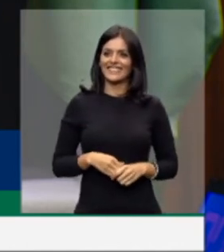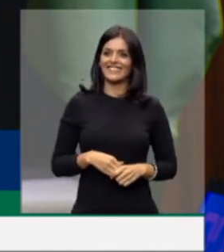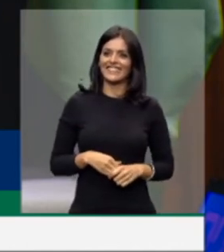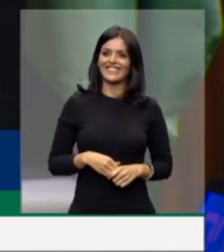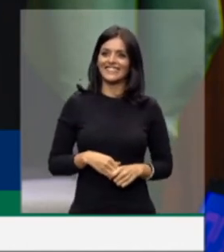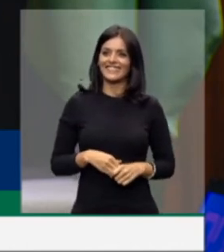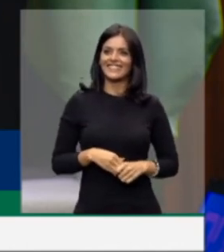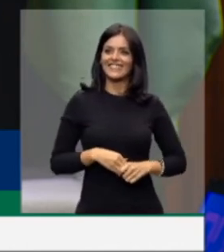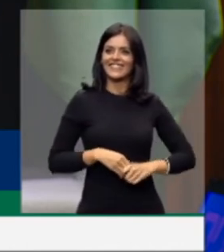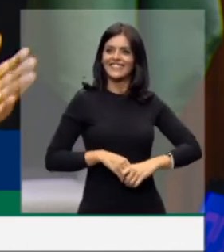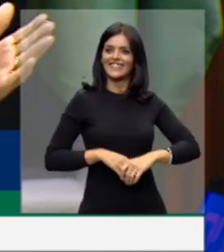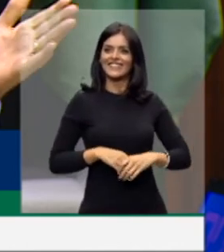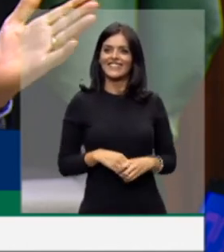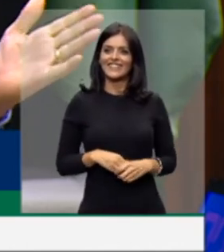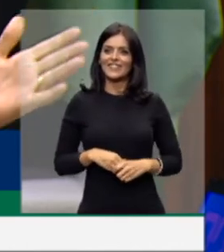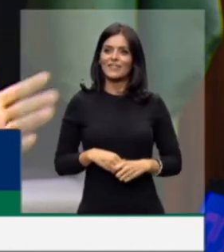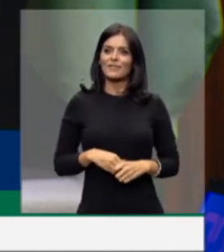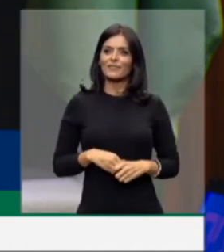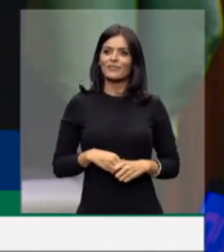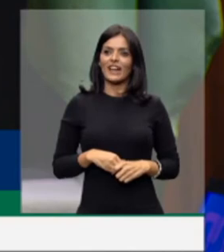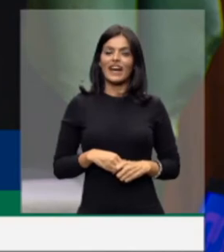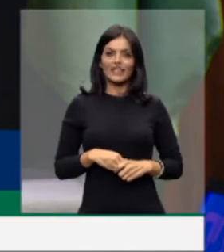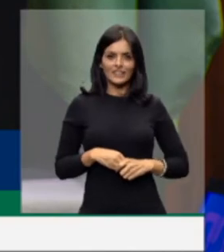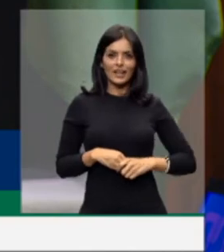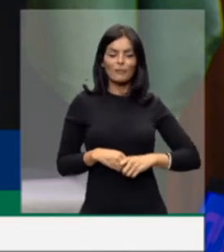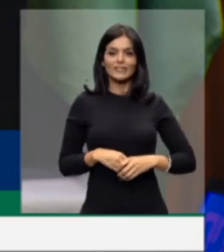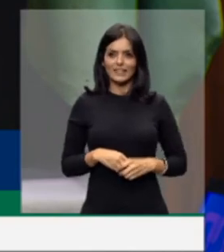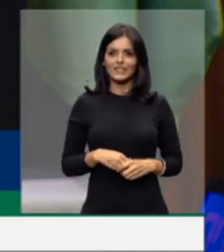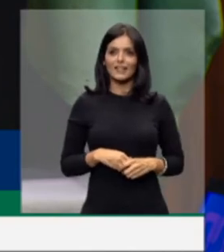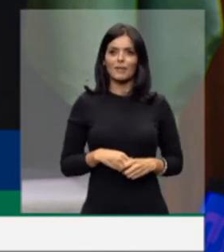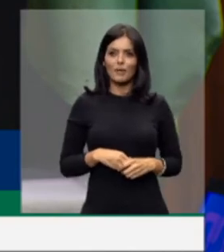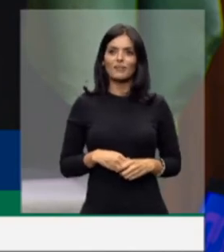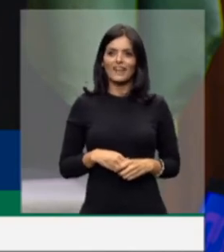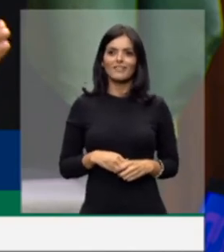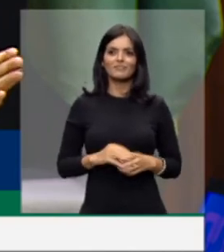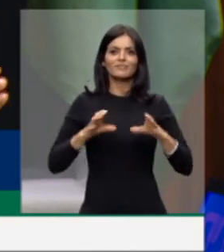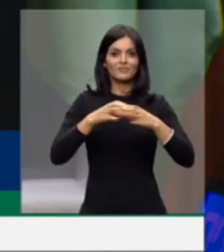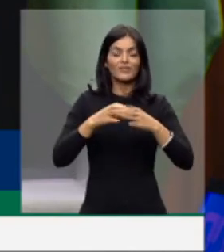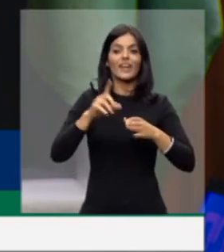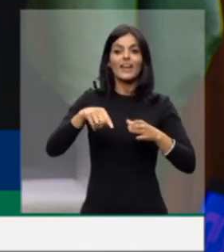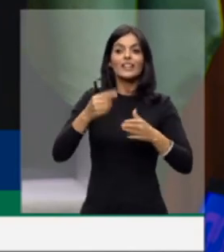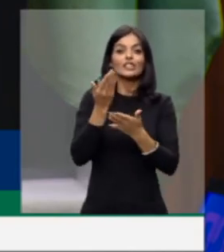MOMENTO HISTÓRICO, DE AMPLA MOBILIZAÇÃO, DE MILHÕES DE PROFESSORES E PROFESSORAS DO BRASIL, DE PAIS DOS ALUNOS DA